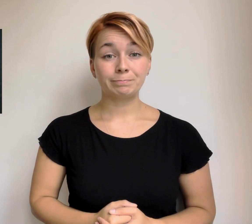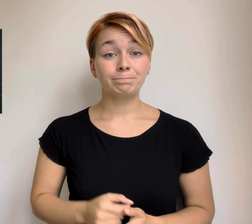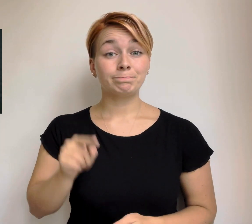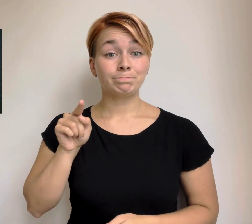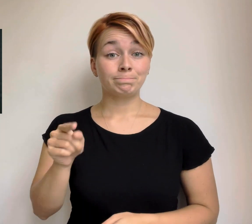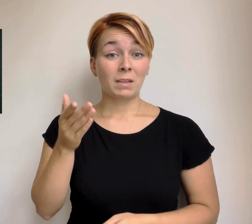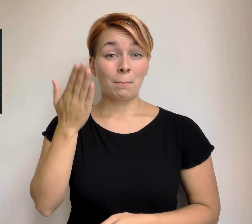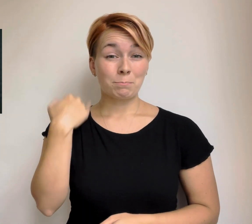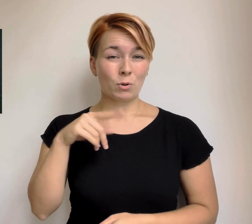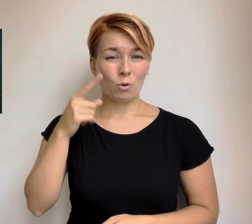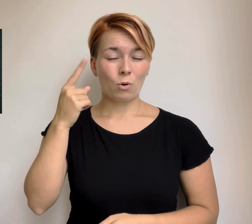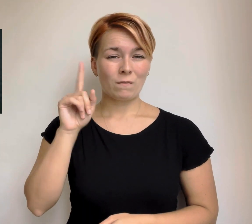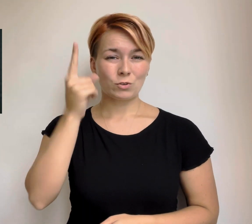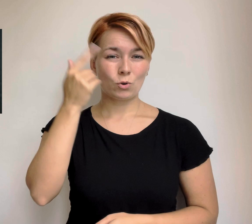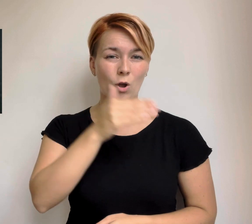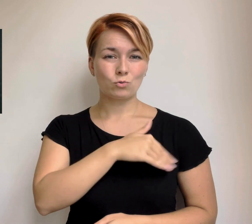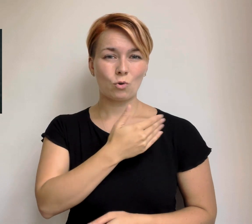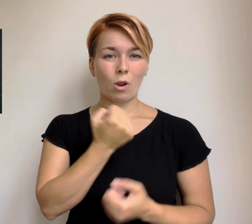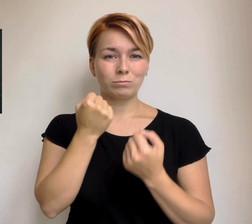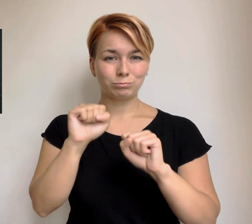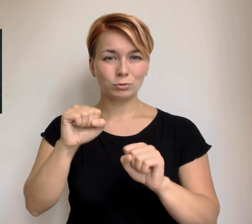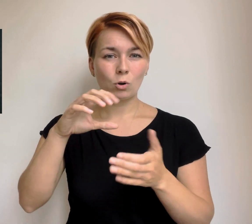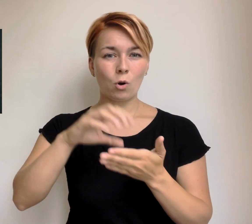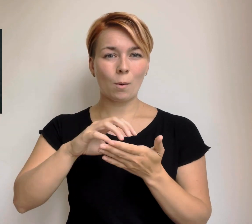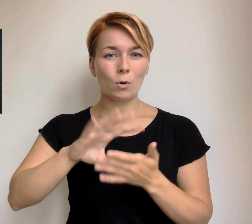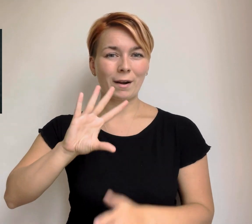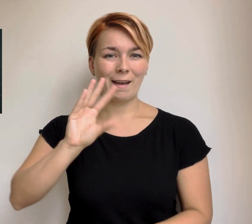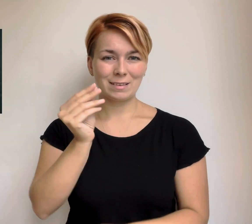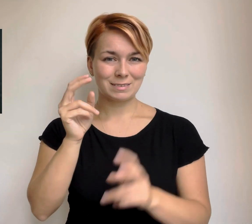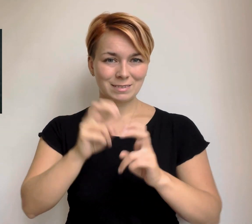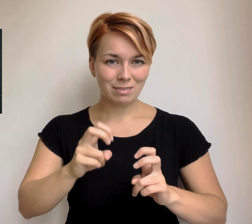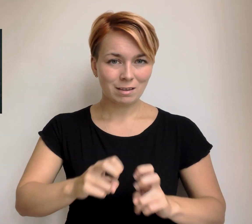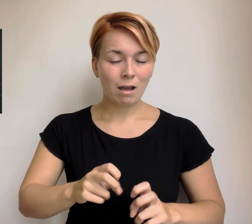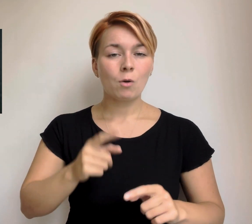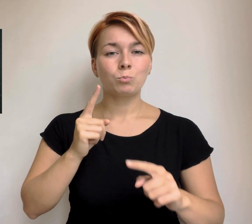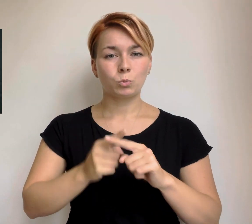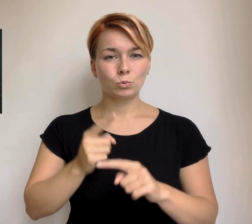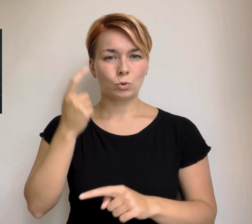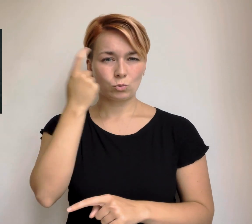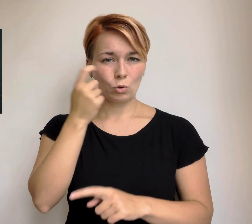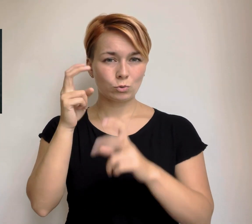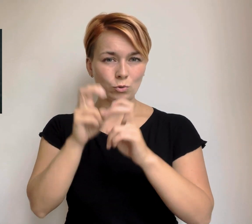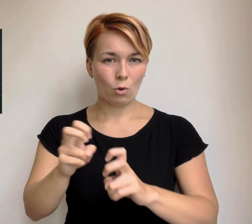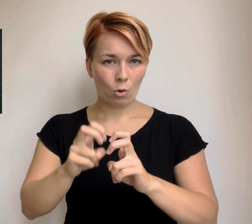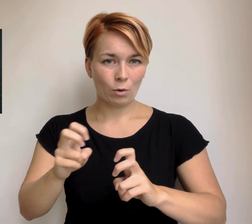Vystudovala obory estetika a sociologie